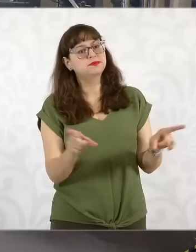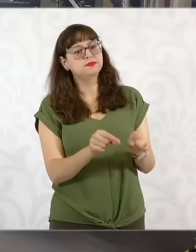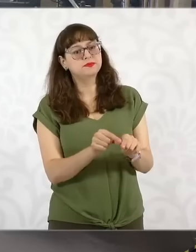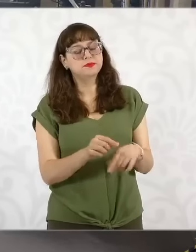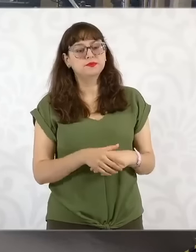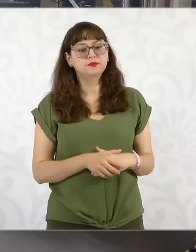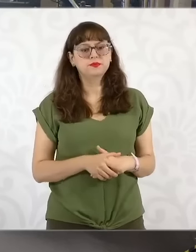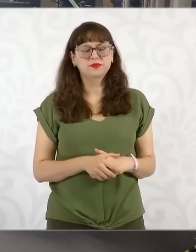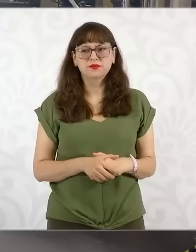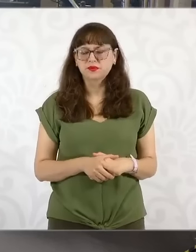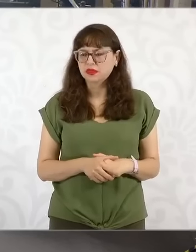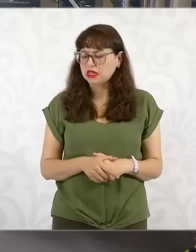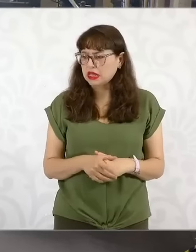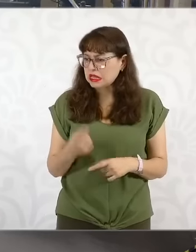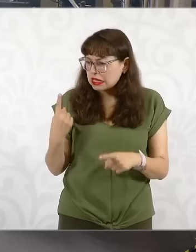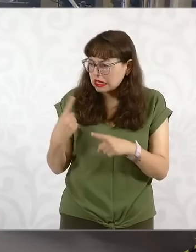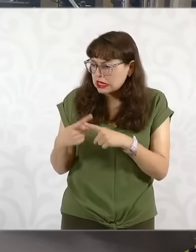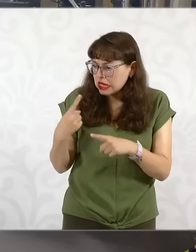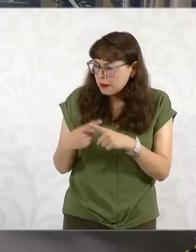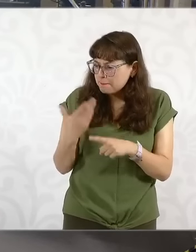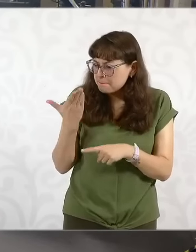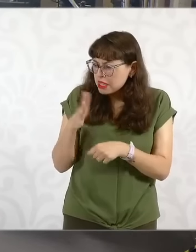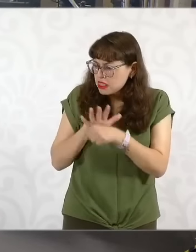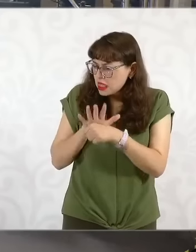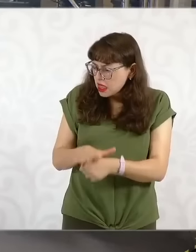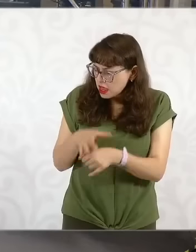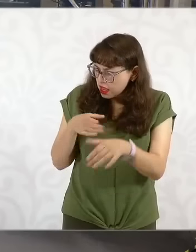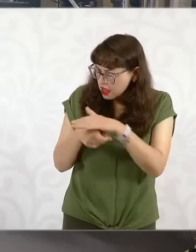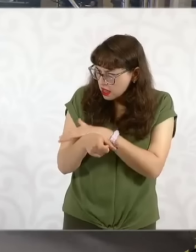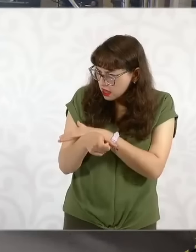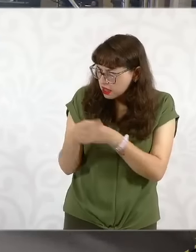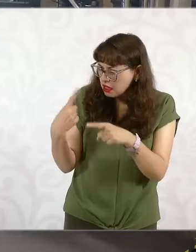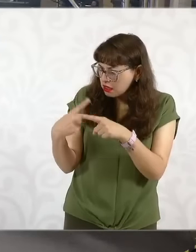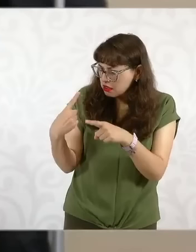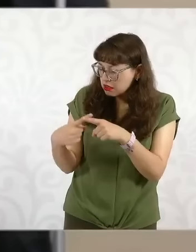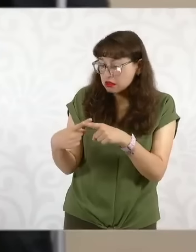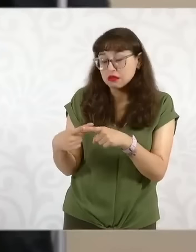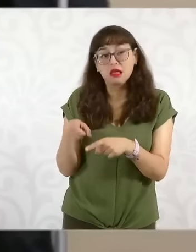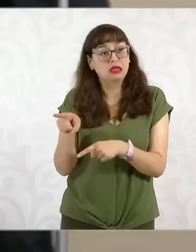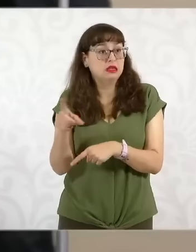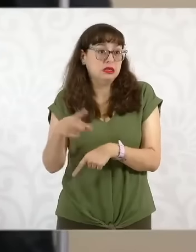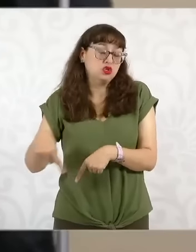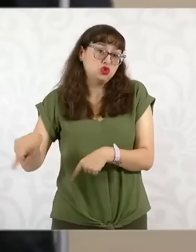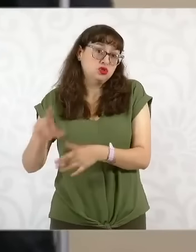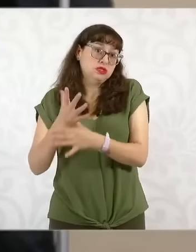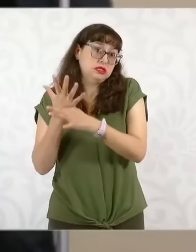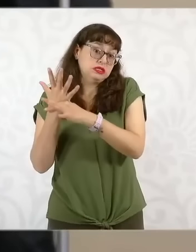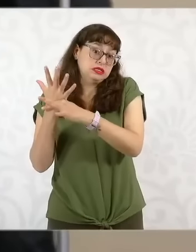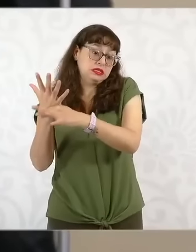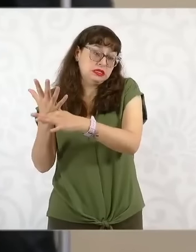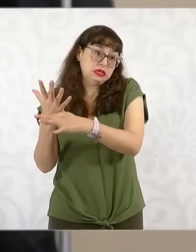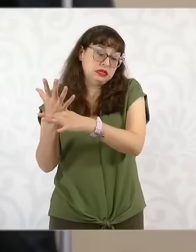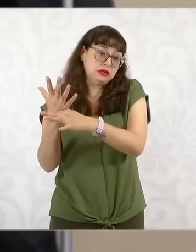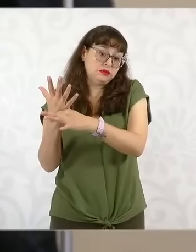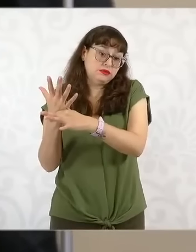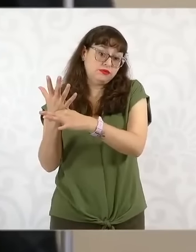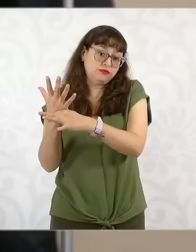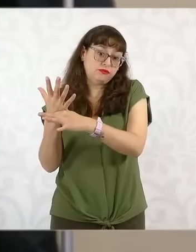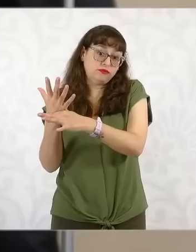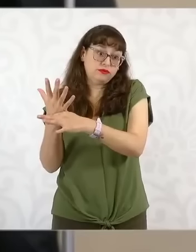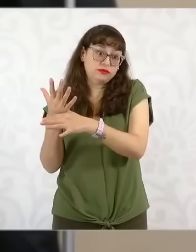¿cómo dices que de dónde viene la extorsión? De de supuestamente ahí le menciono de prevención y